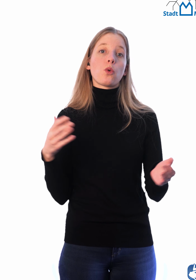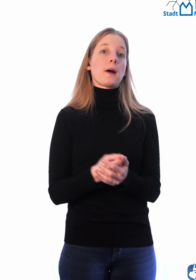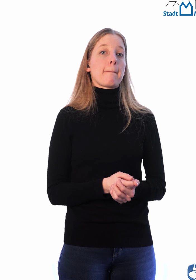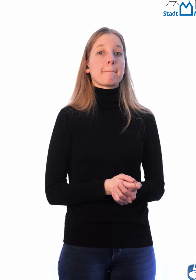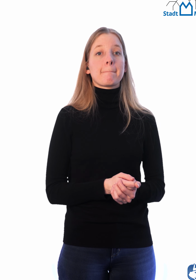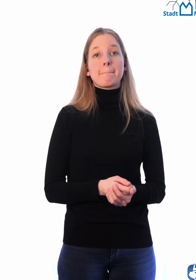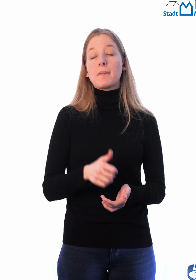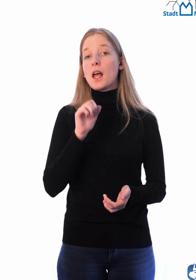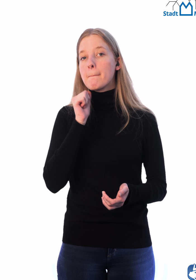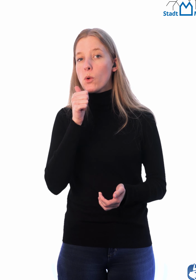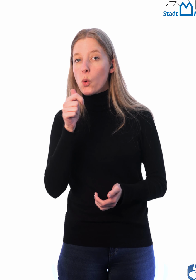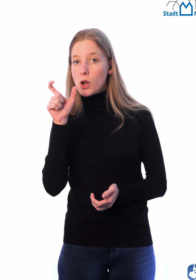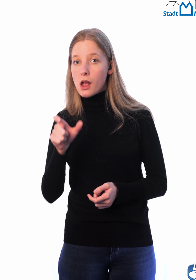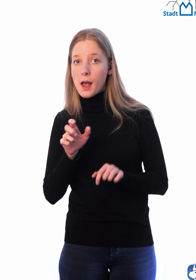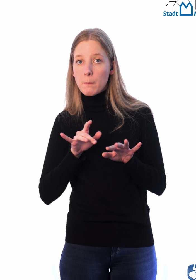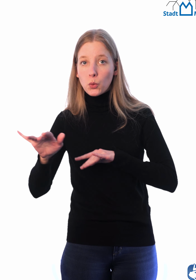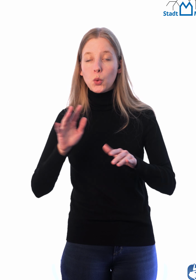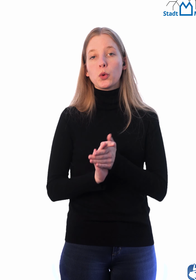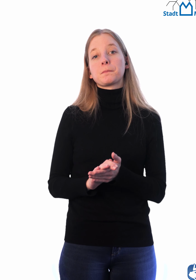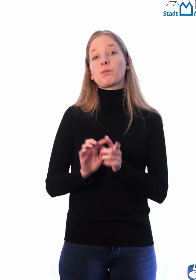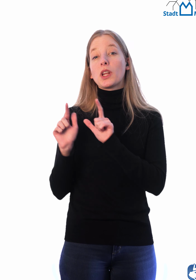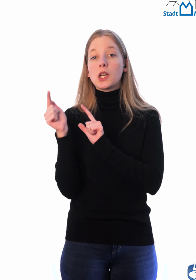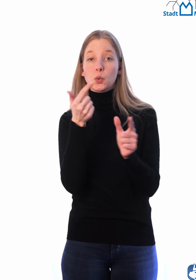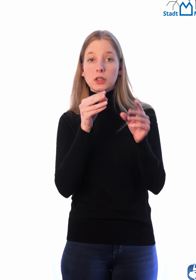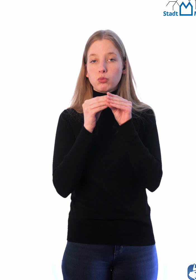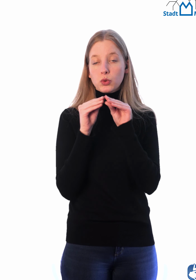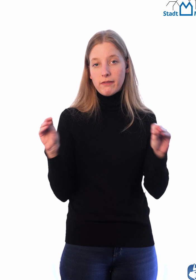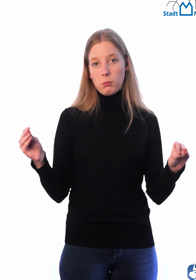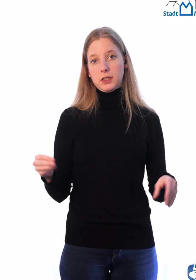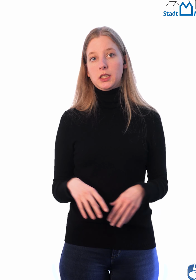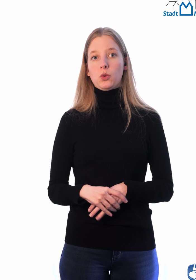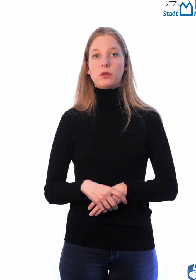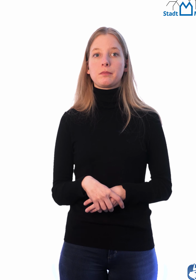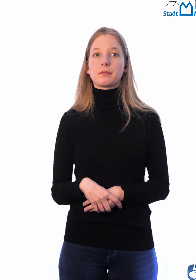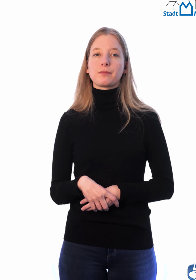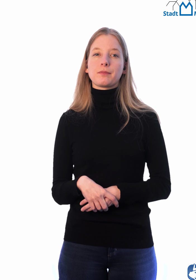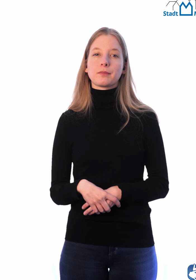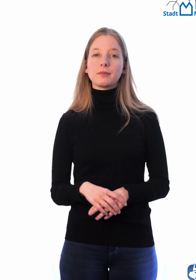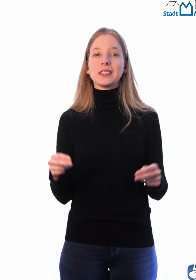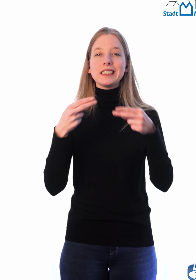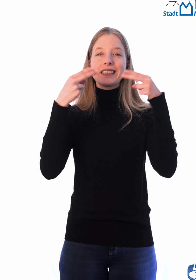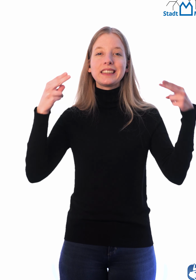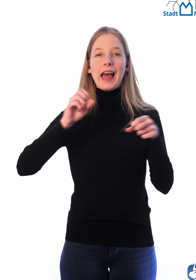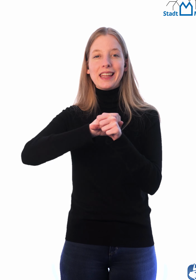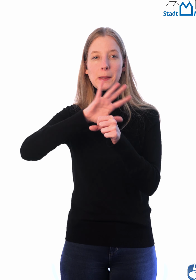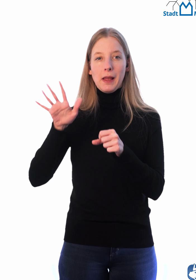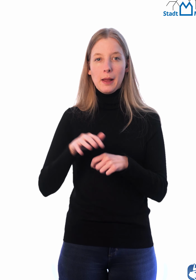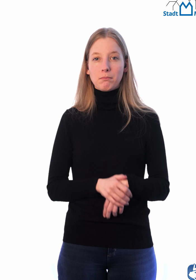dem Bürgerbüro und der Tourist-Information. Sitemap